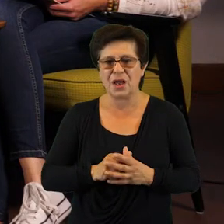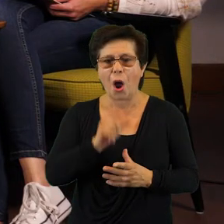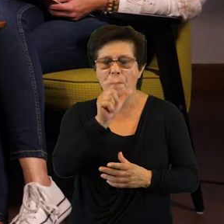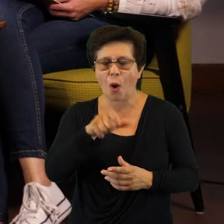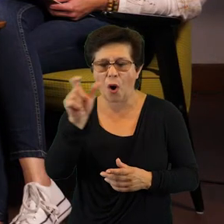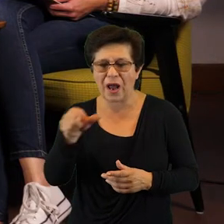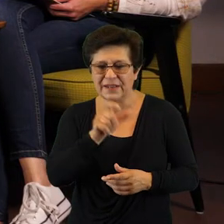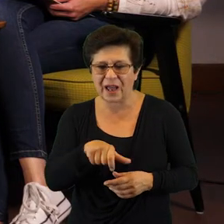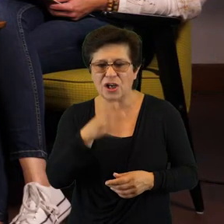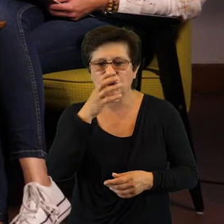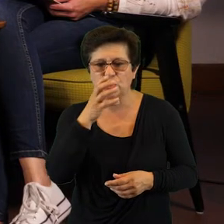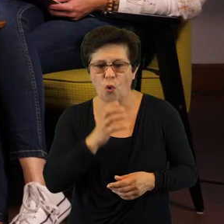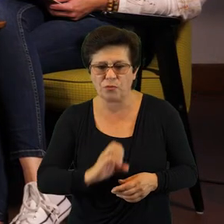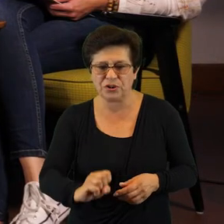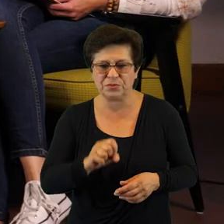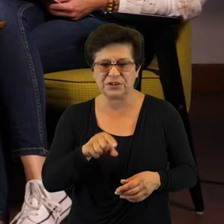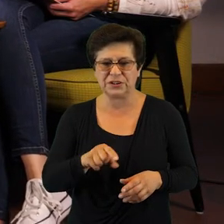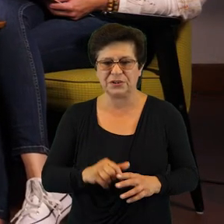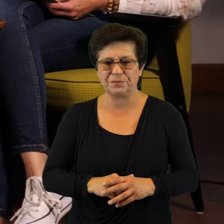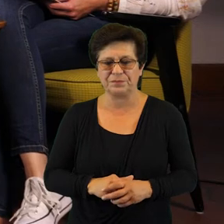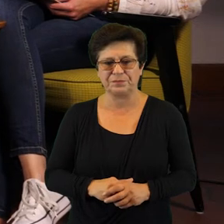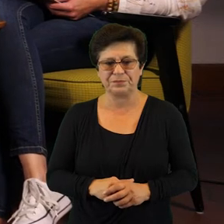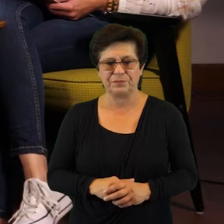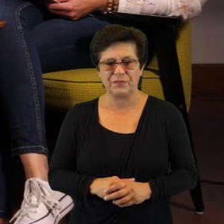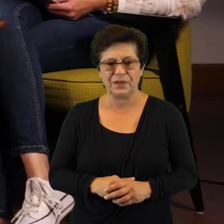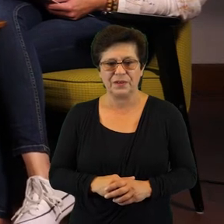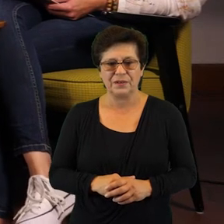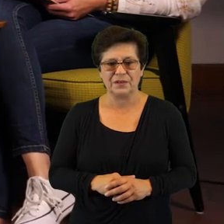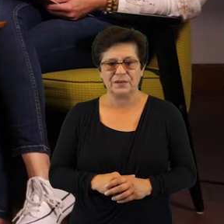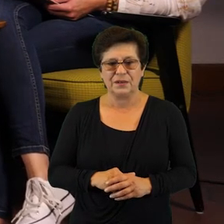Nie felietonista tylko właśnie poeta. To jest szalenie ciekawy wątek,